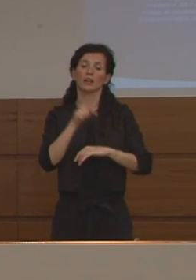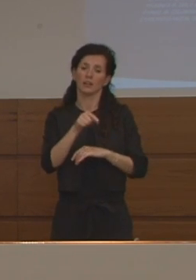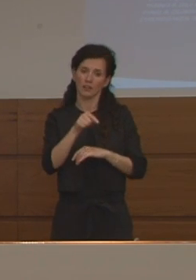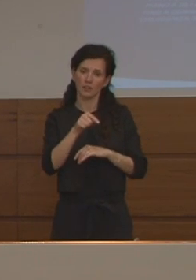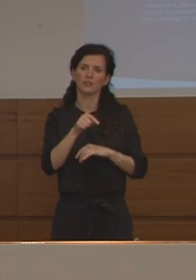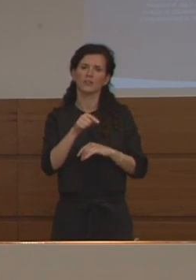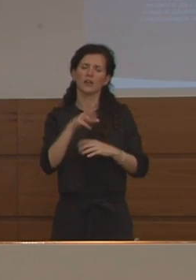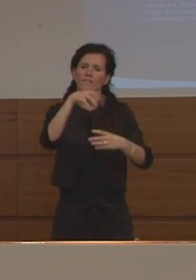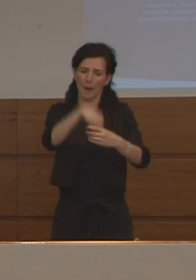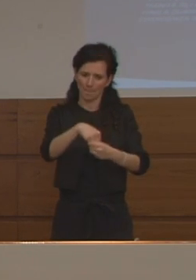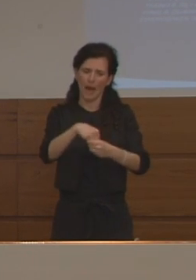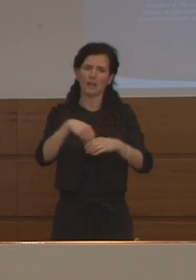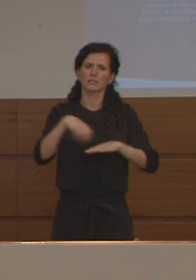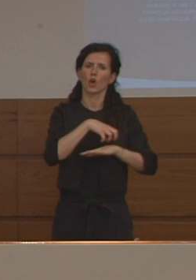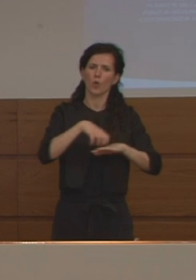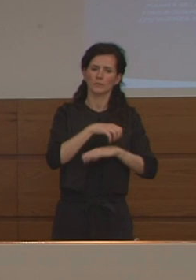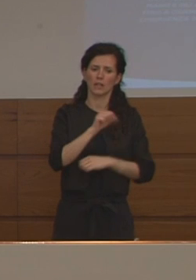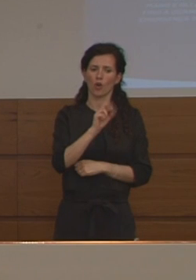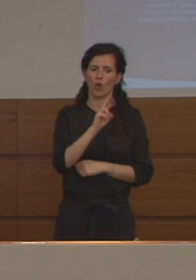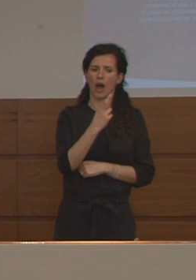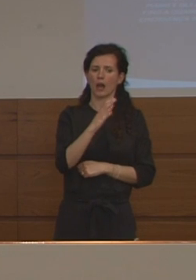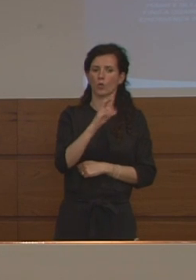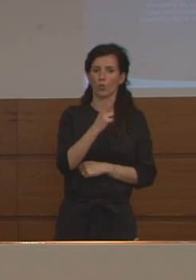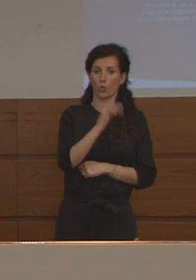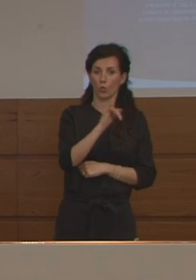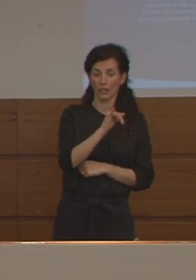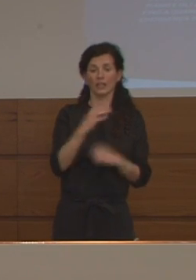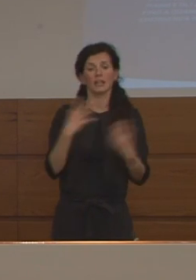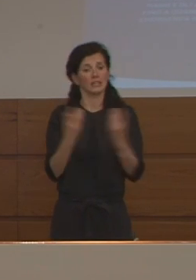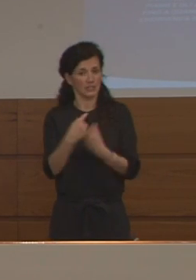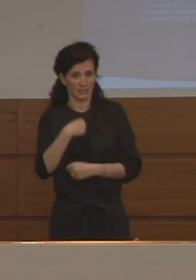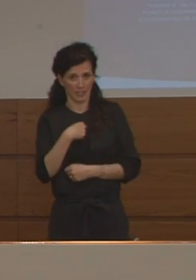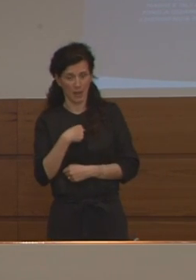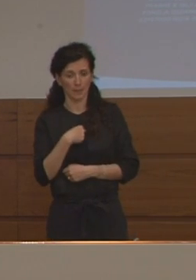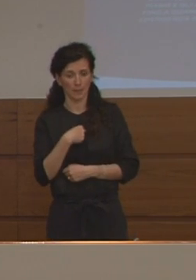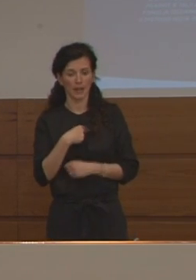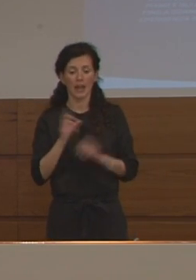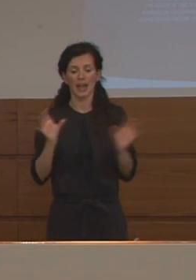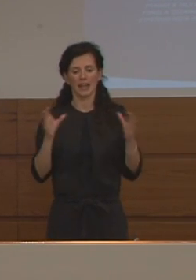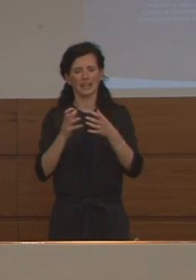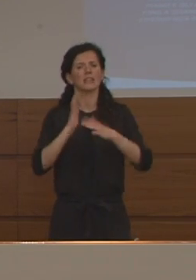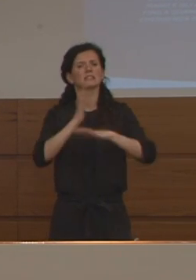Commissario Arcuri e il sottoscritto. La task force avrà il compito di